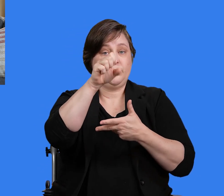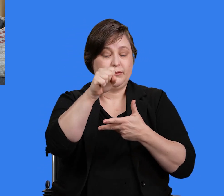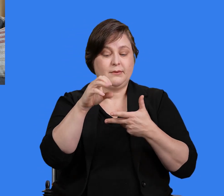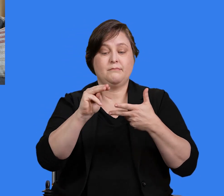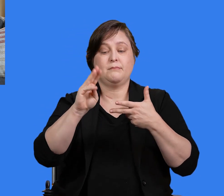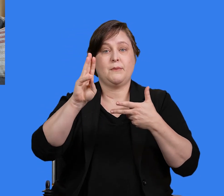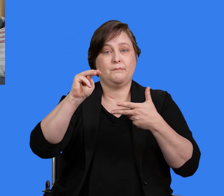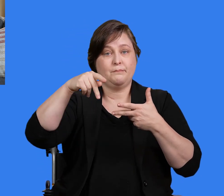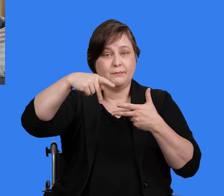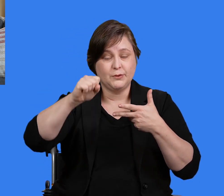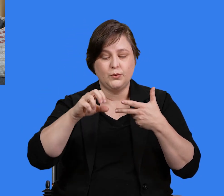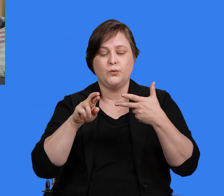las paperas y la rubéola.